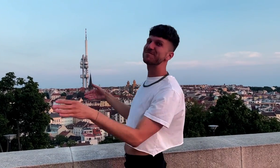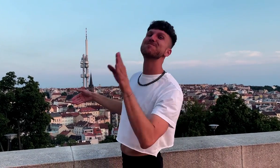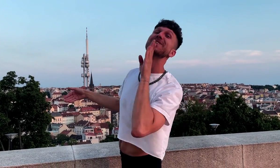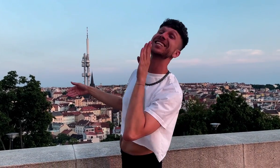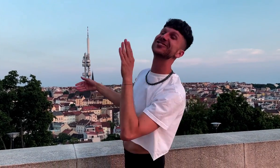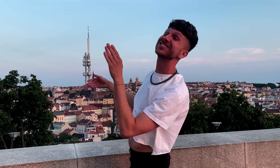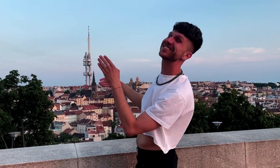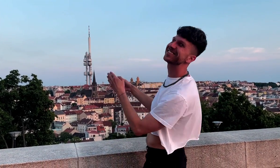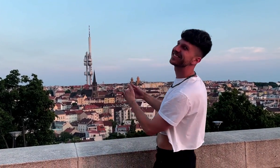bitch.